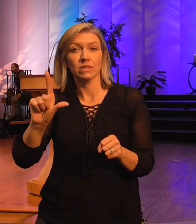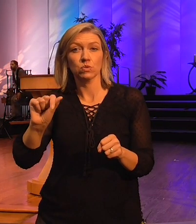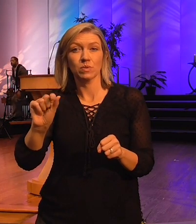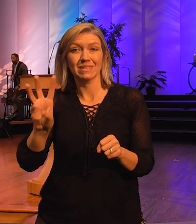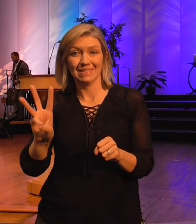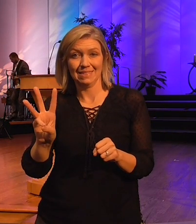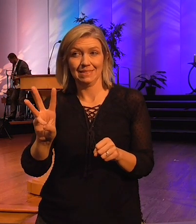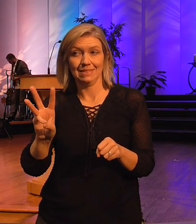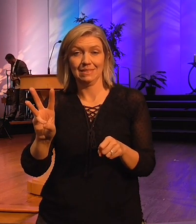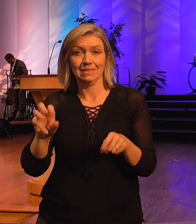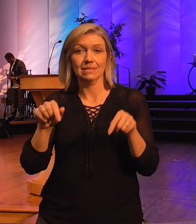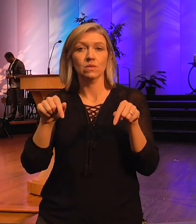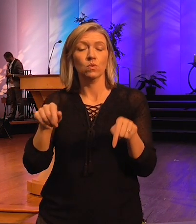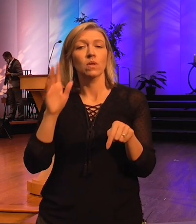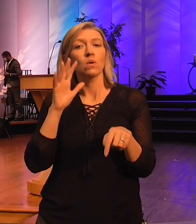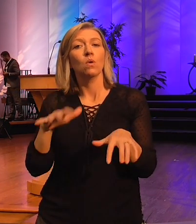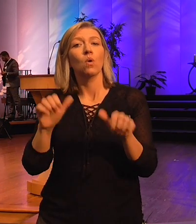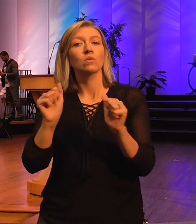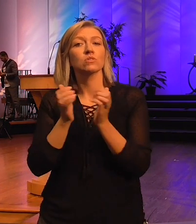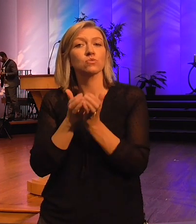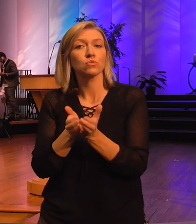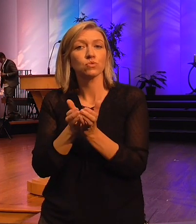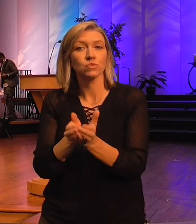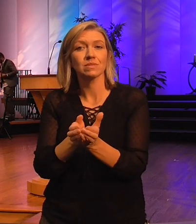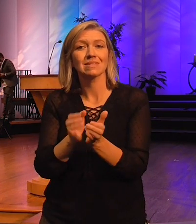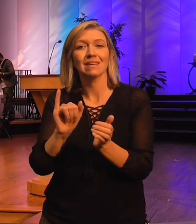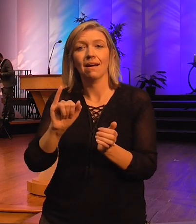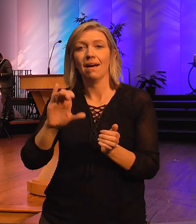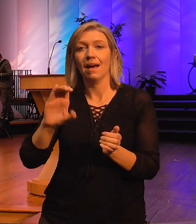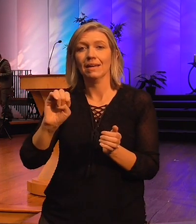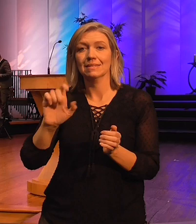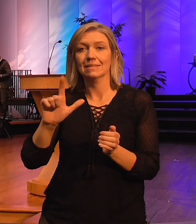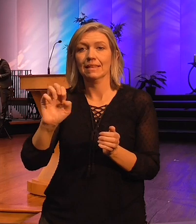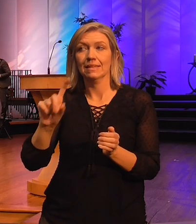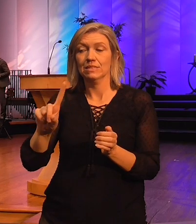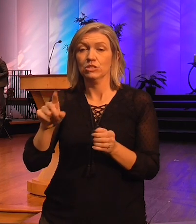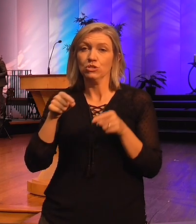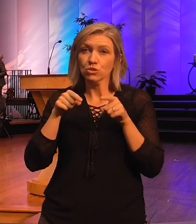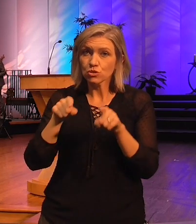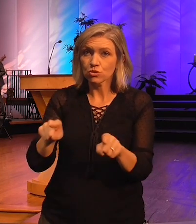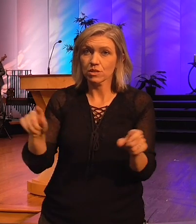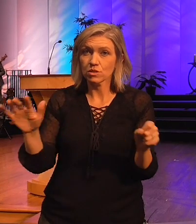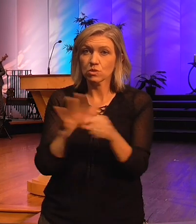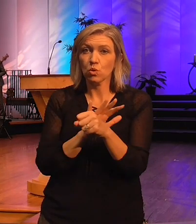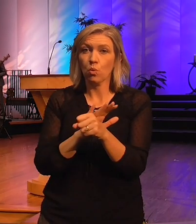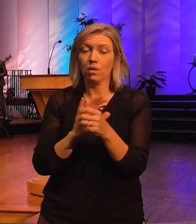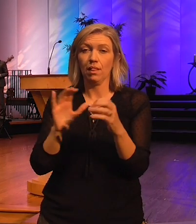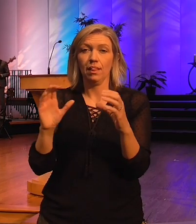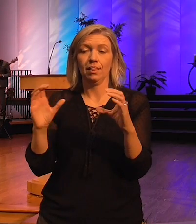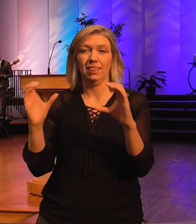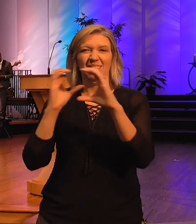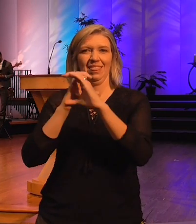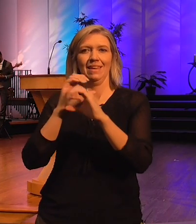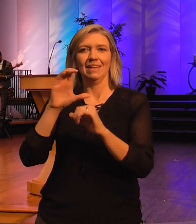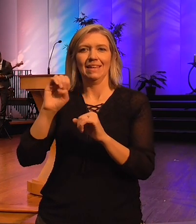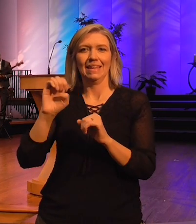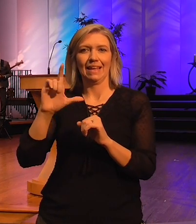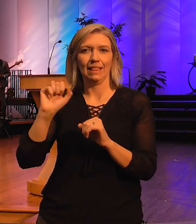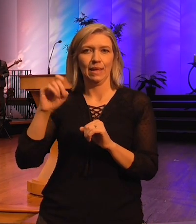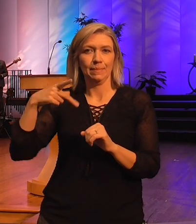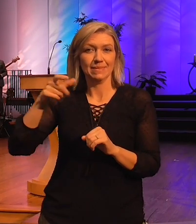estaremos en Islandia durante el eclipse total de sol, sí, es muy emocionante y